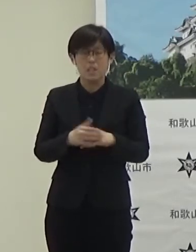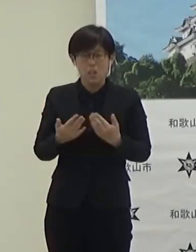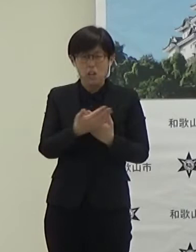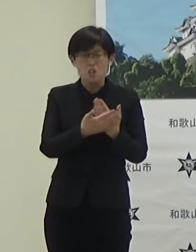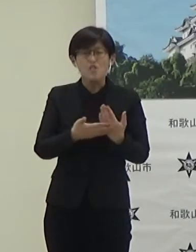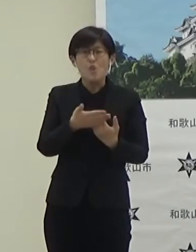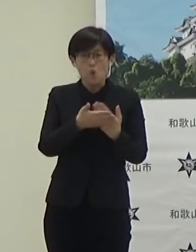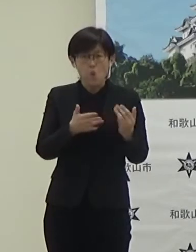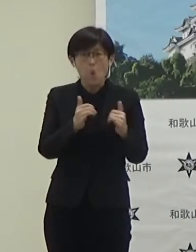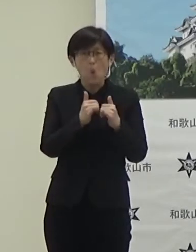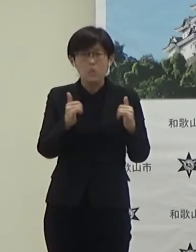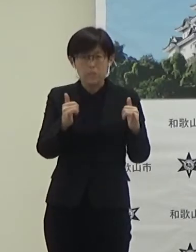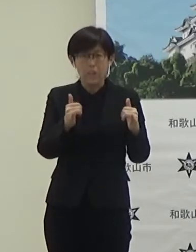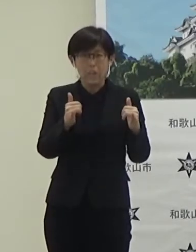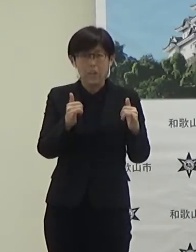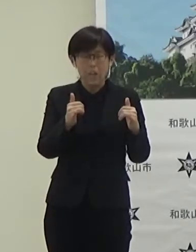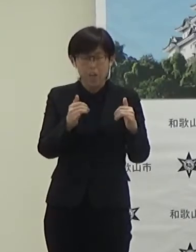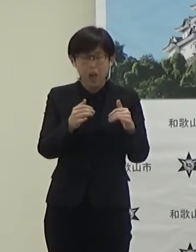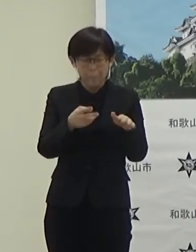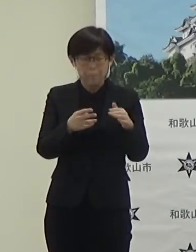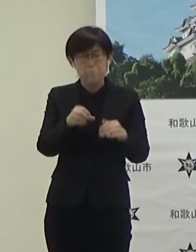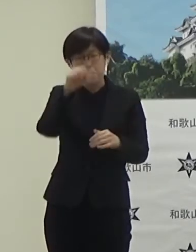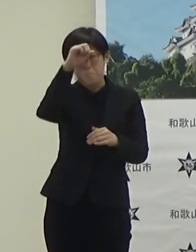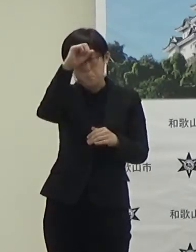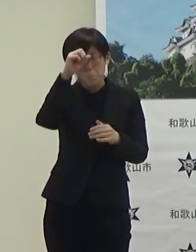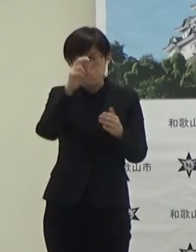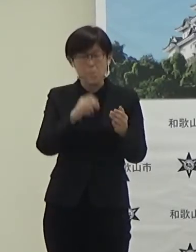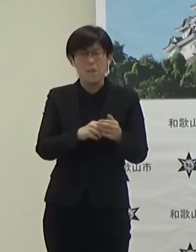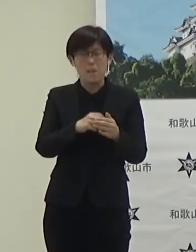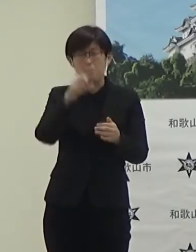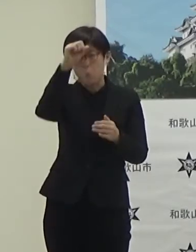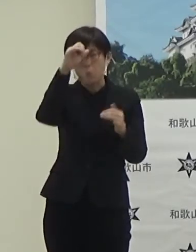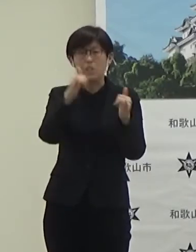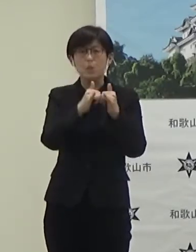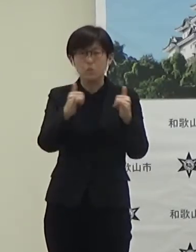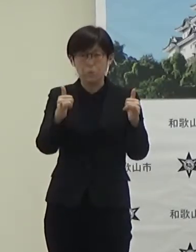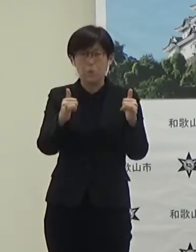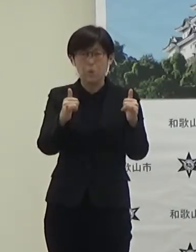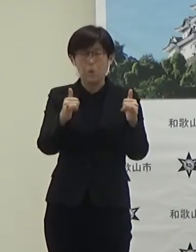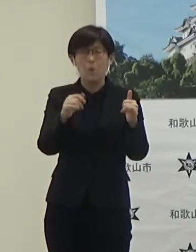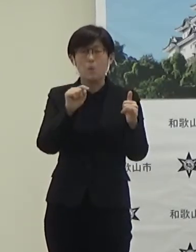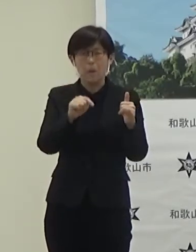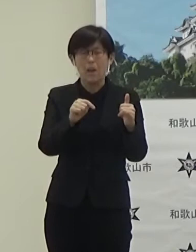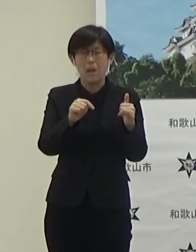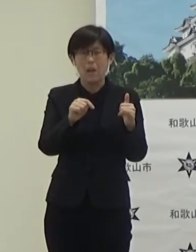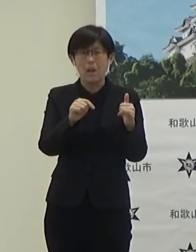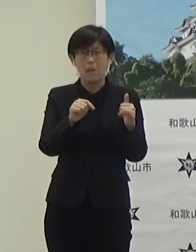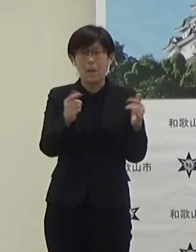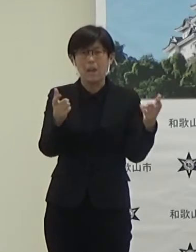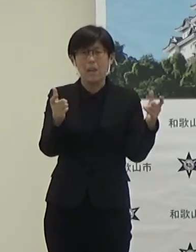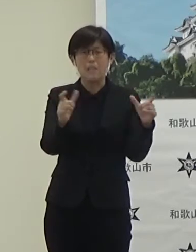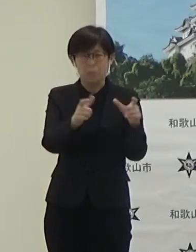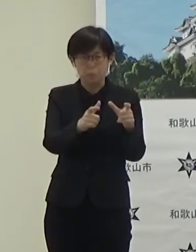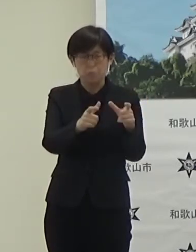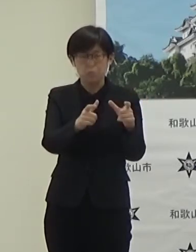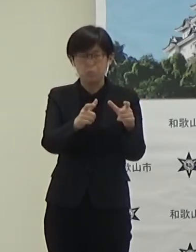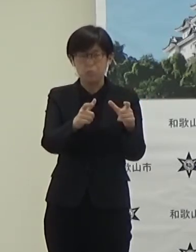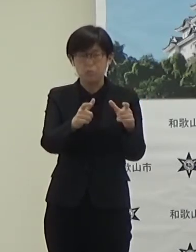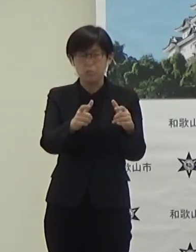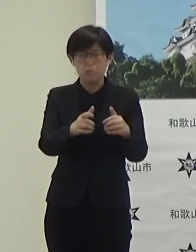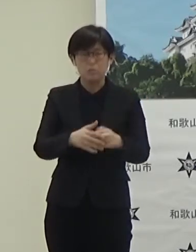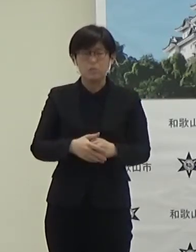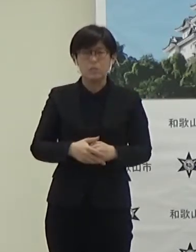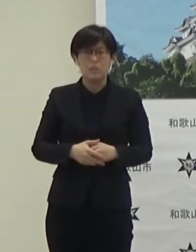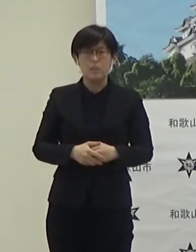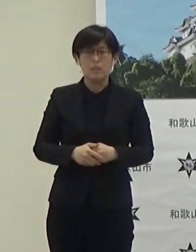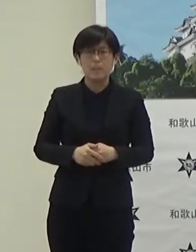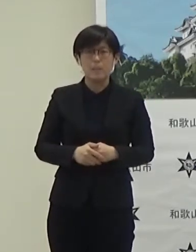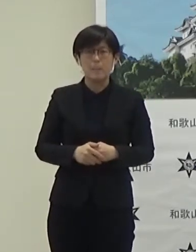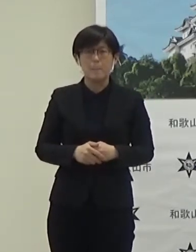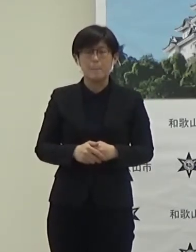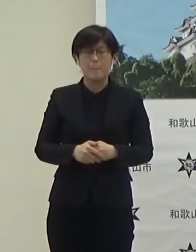重症者数は減っております 比率的にも減ってて、特に高齢者の